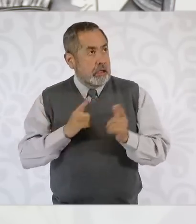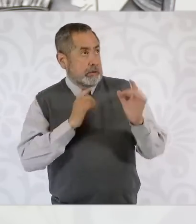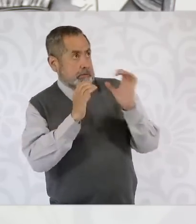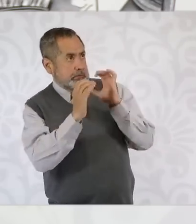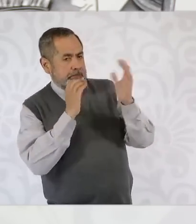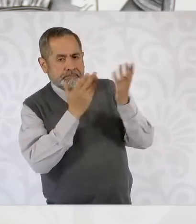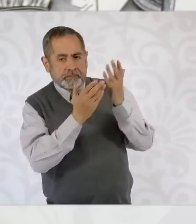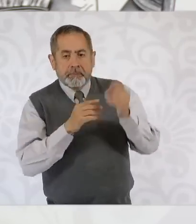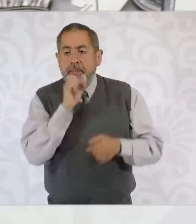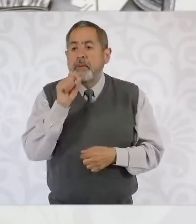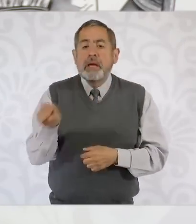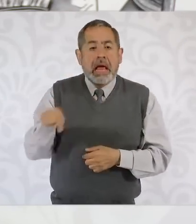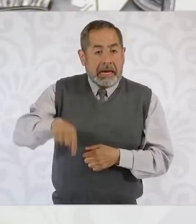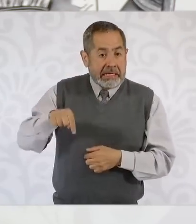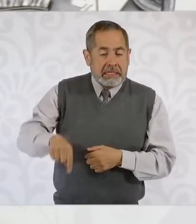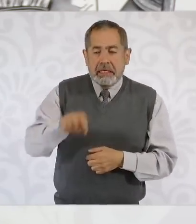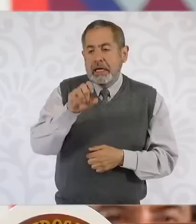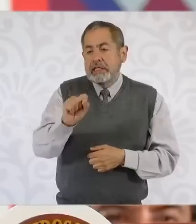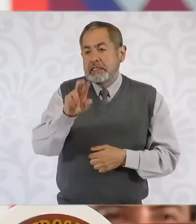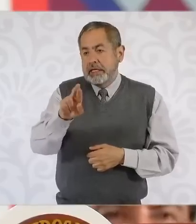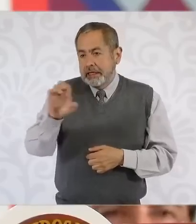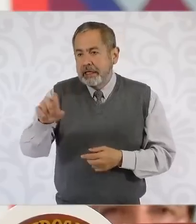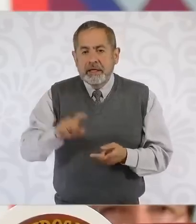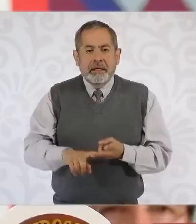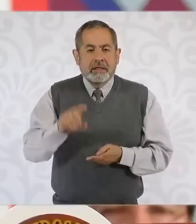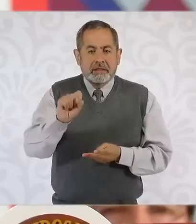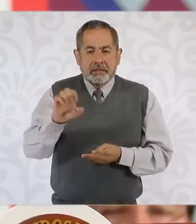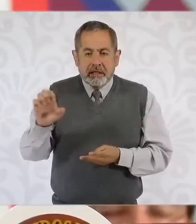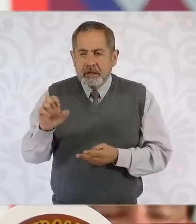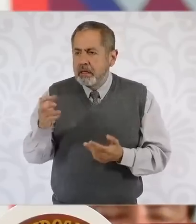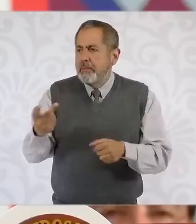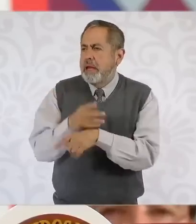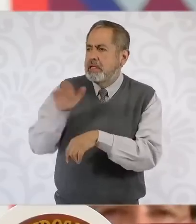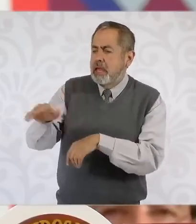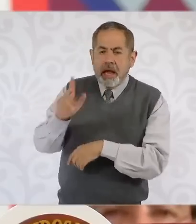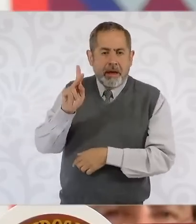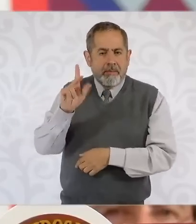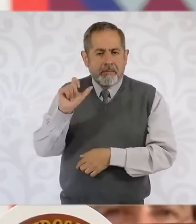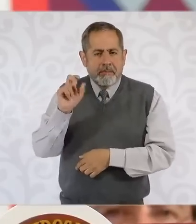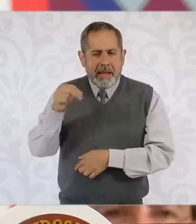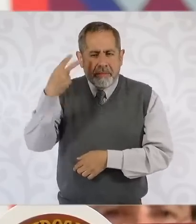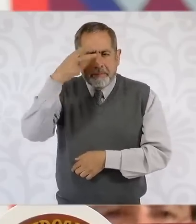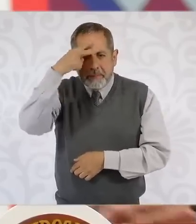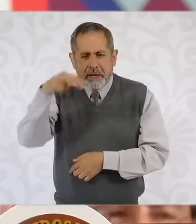secretaria de economía para ver los avances del plan México cómo vamos etcétera entonces Siempre